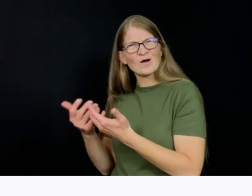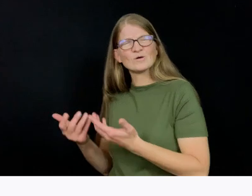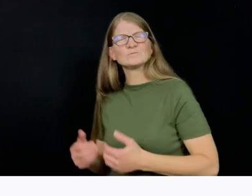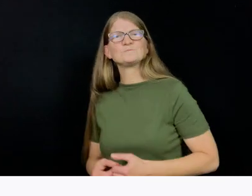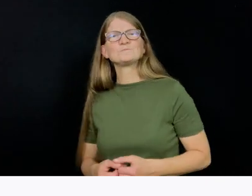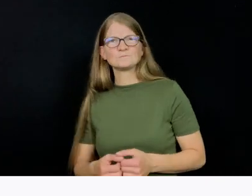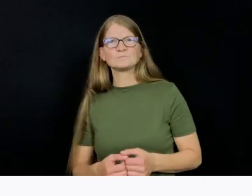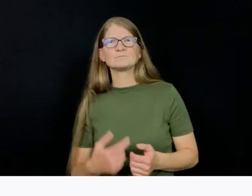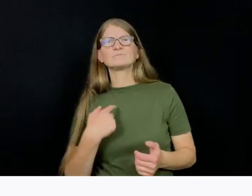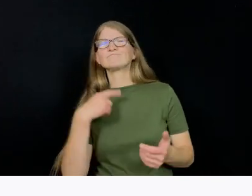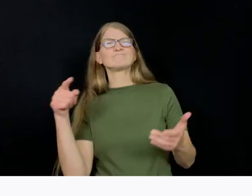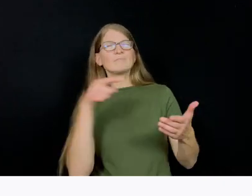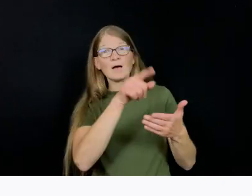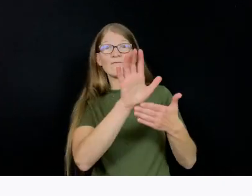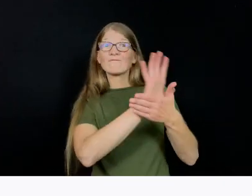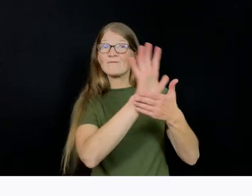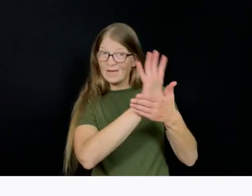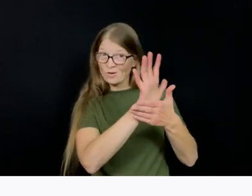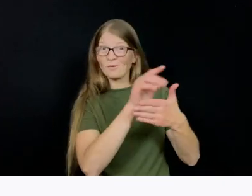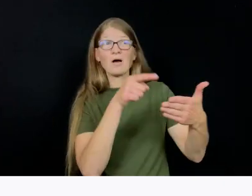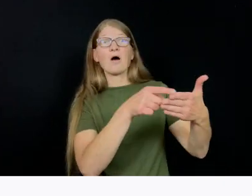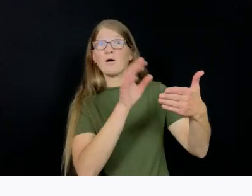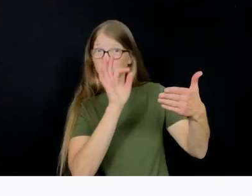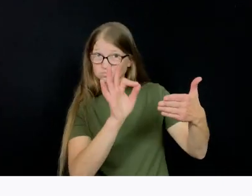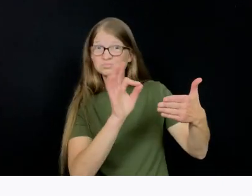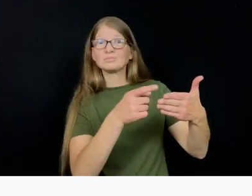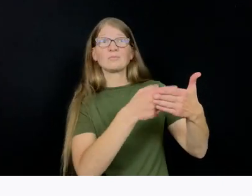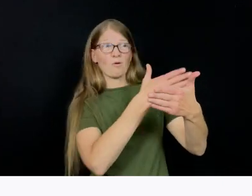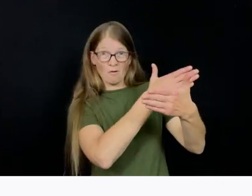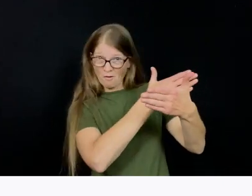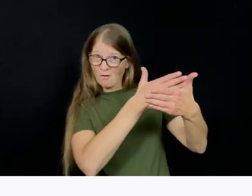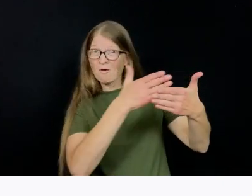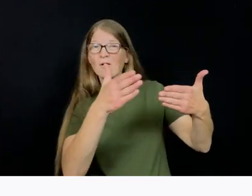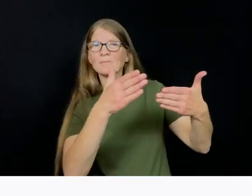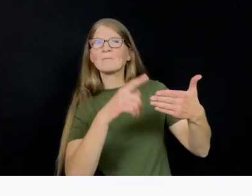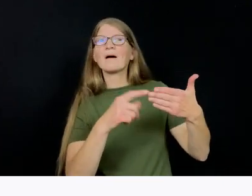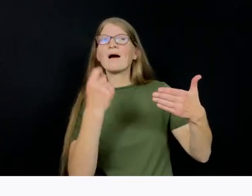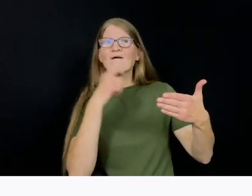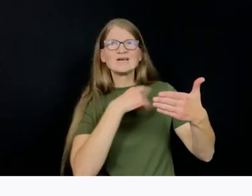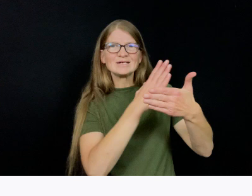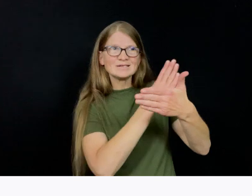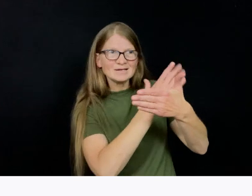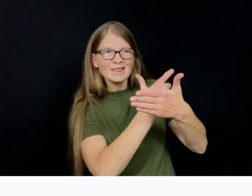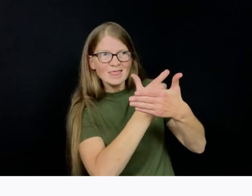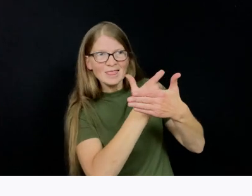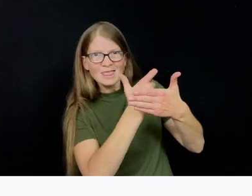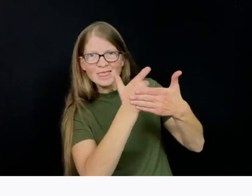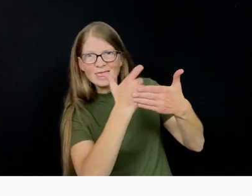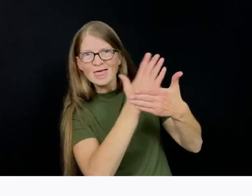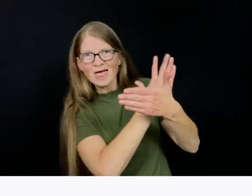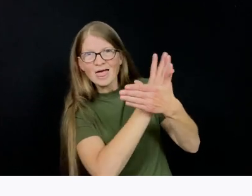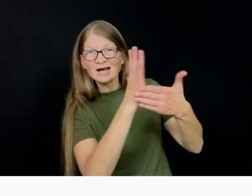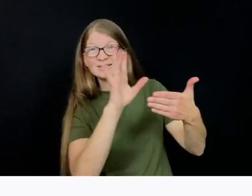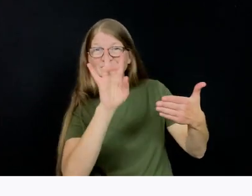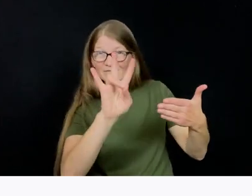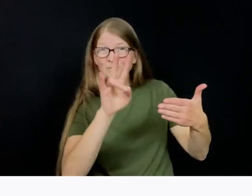وجدت مقطع فيديو بدا واعدًا في مساعدتي ولكن النصيحة الحاسمة التي كنت أبحث عنها جاءت في الدقيقة 7 و14 ثانية